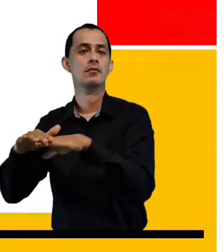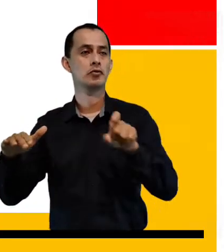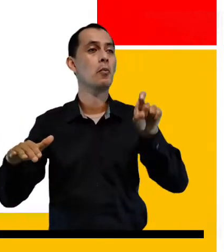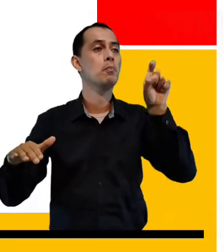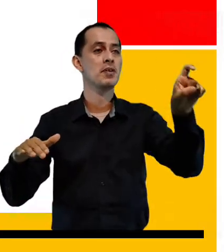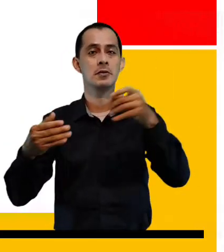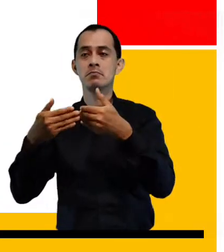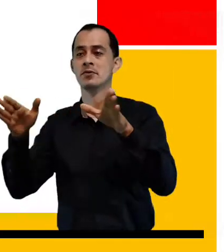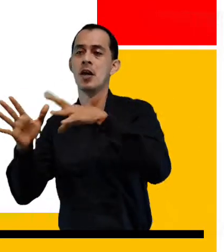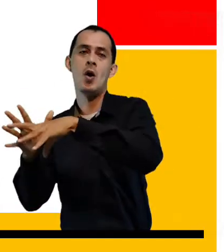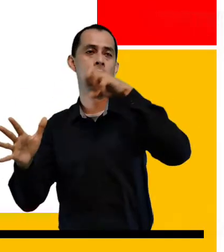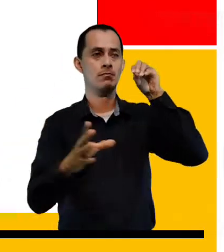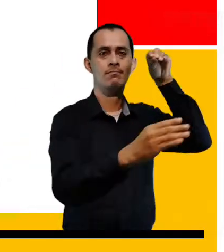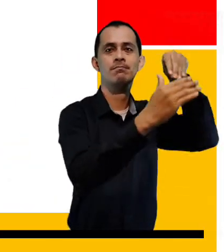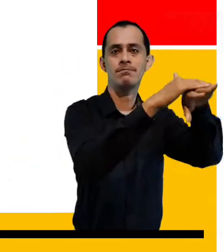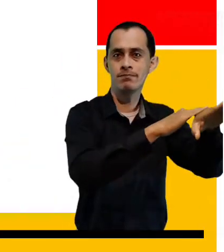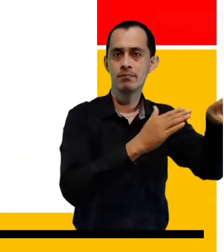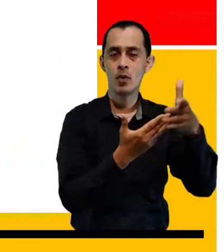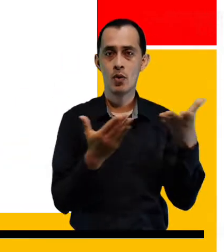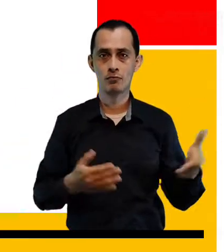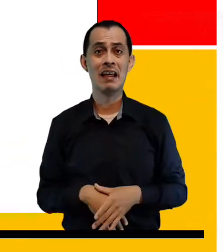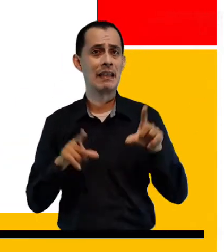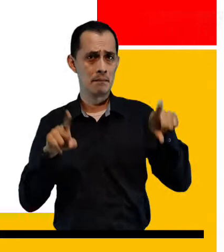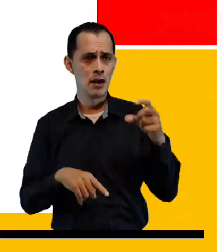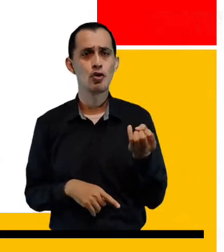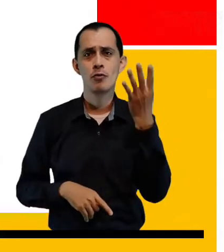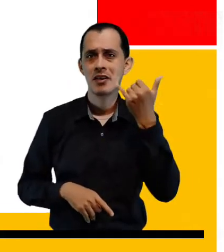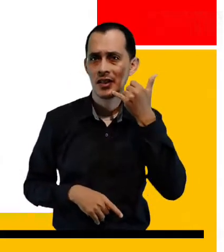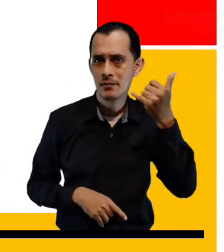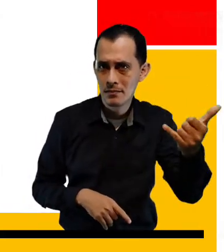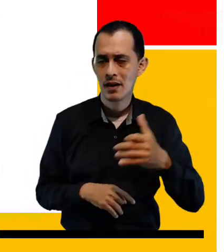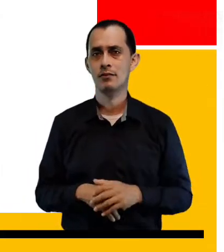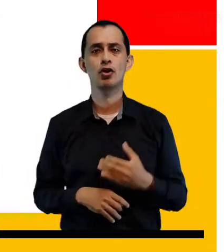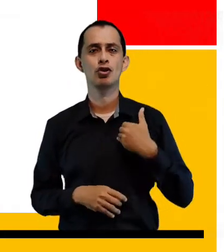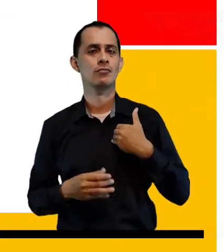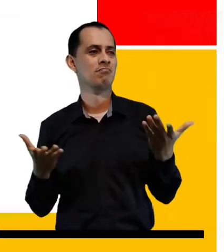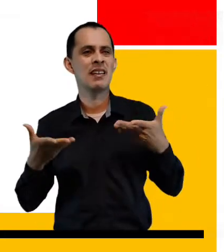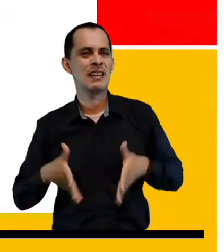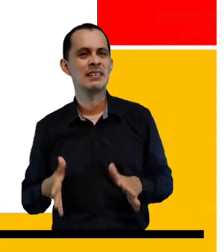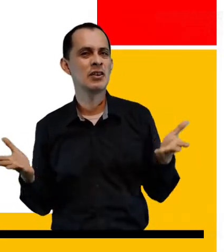una información de contacto telefónico o fax, la nacionalidad, el correo electrónico vigente;